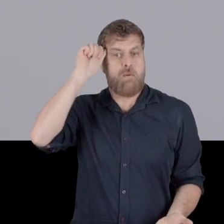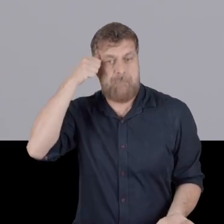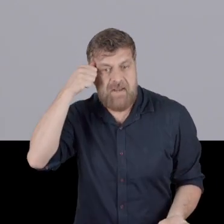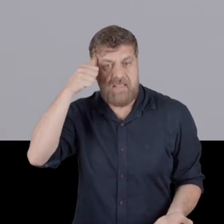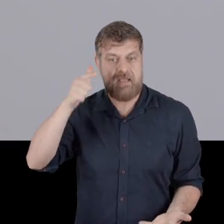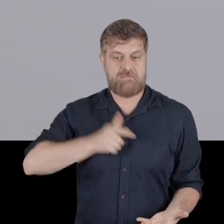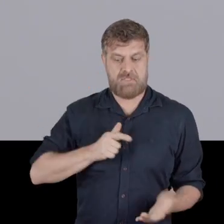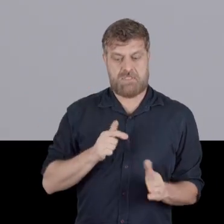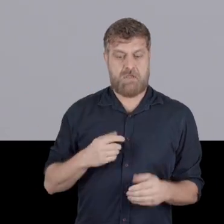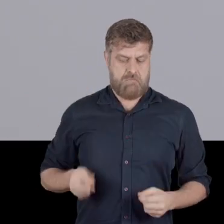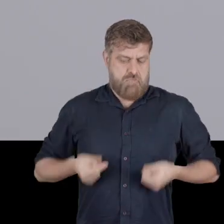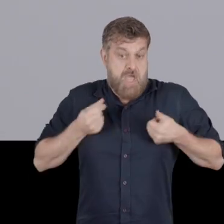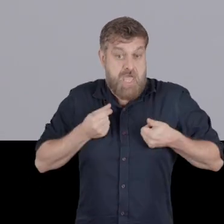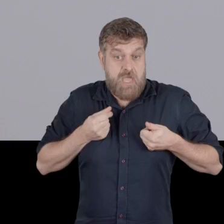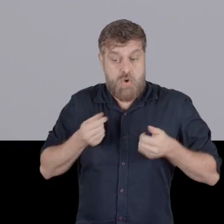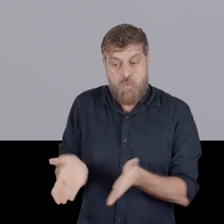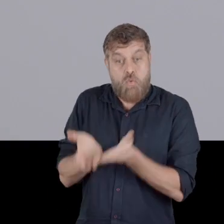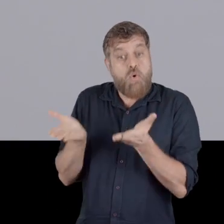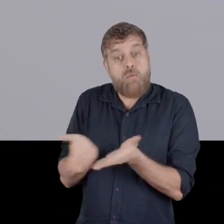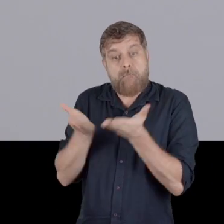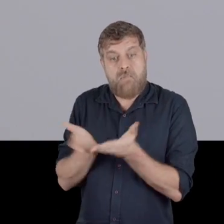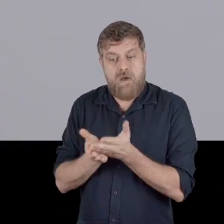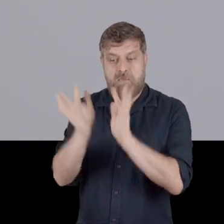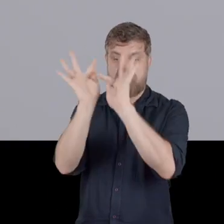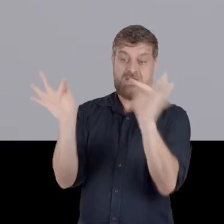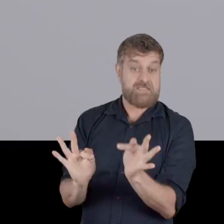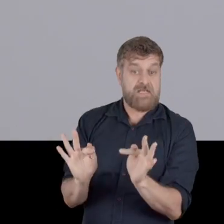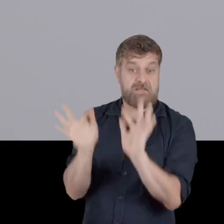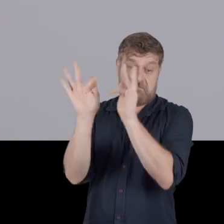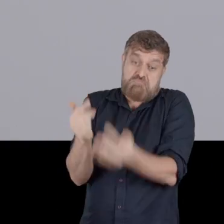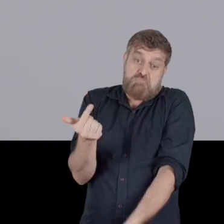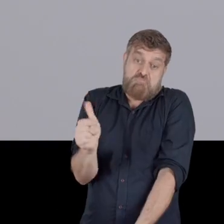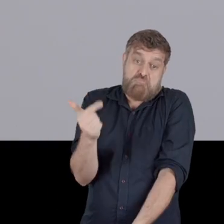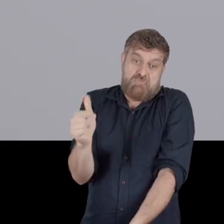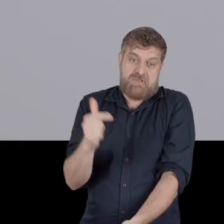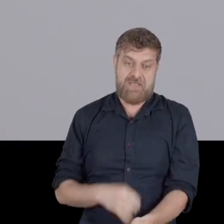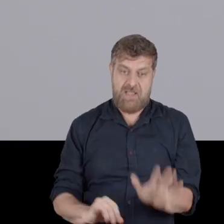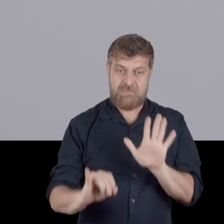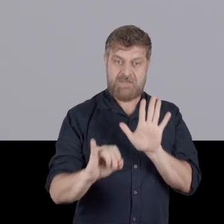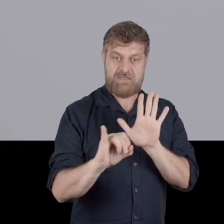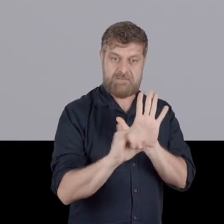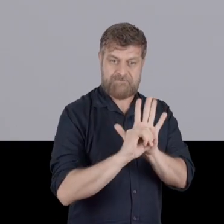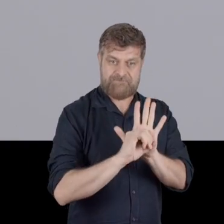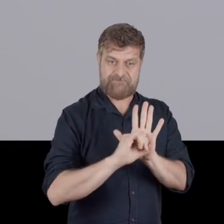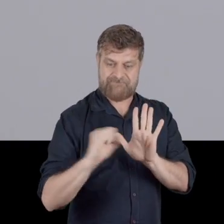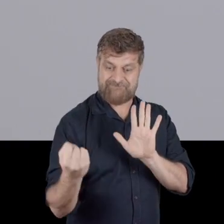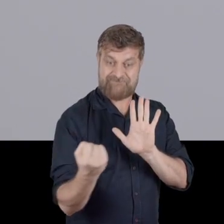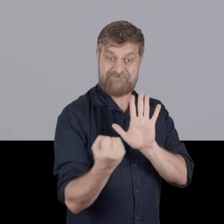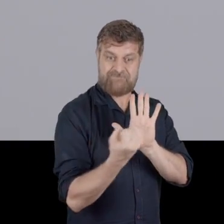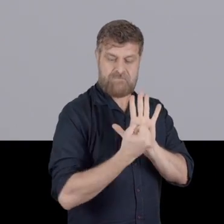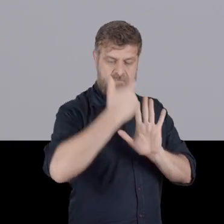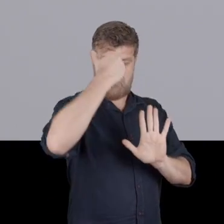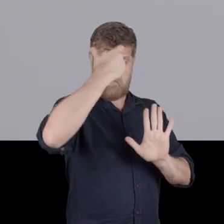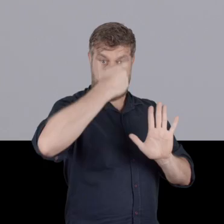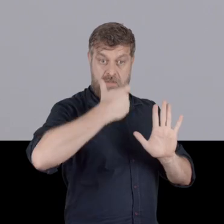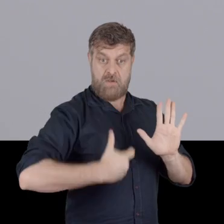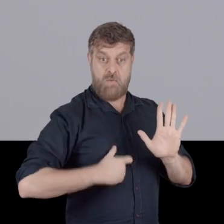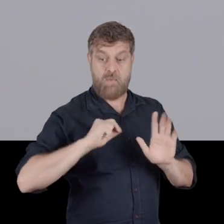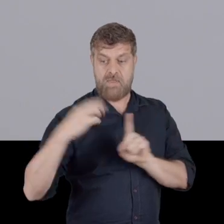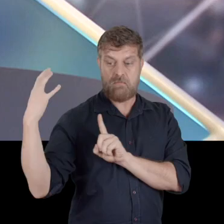você é rico, você é pobre você é feliz, você não é. Era uma identidade do sentindo da identidade mesmo, o que vinha do outro.